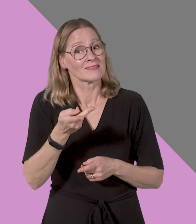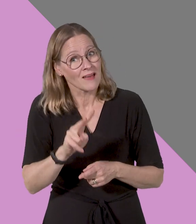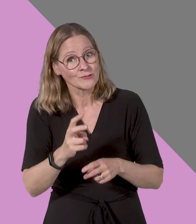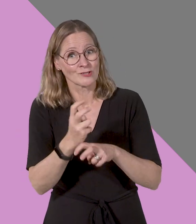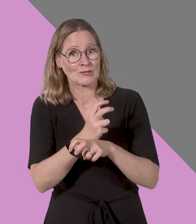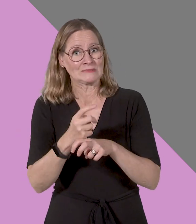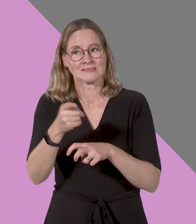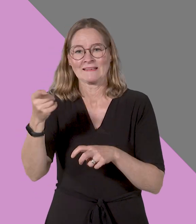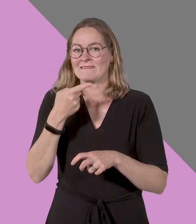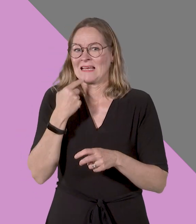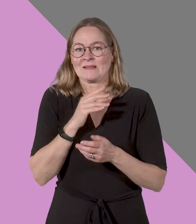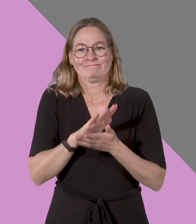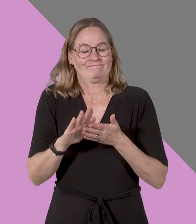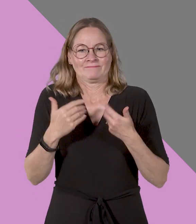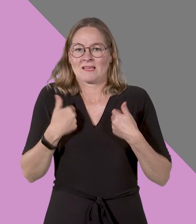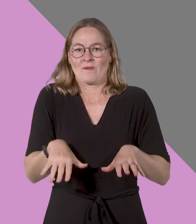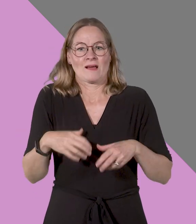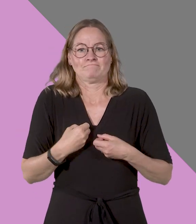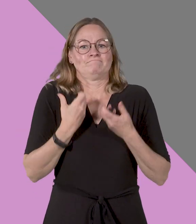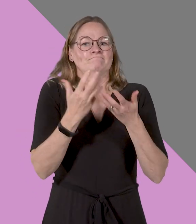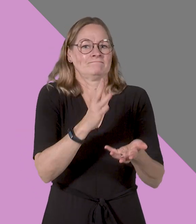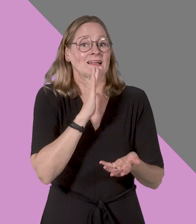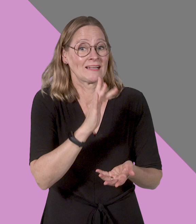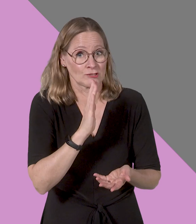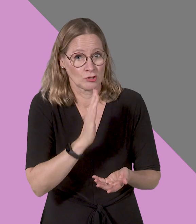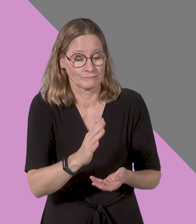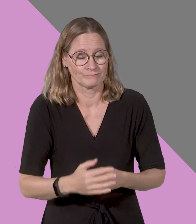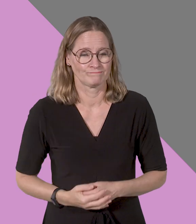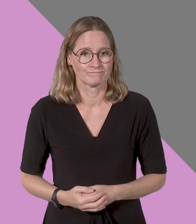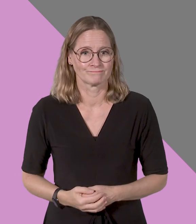tai eivät ole vielä halunneet kertoa kokemuksistaan.